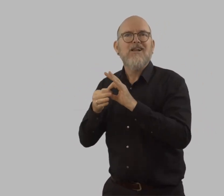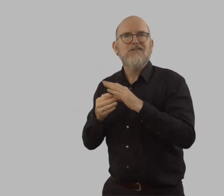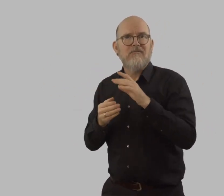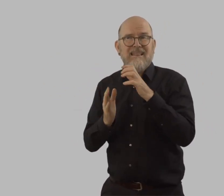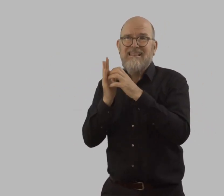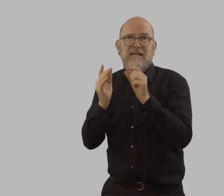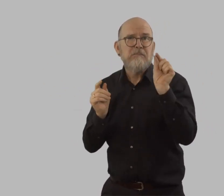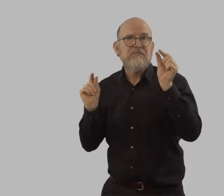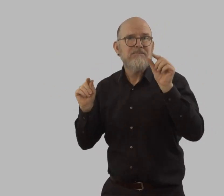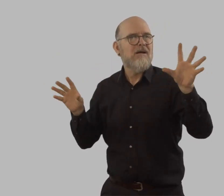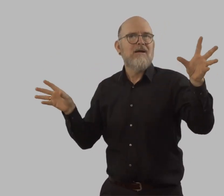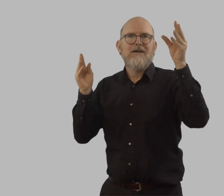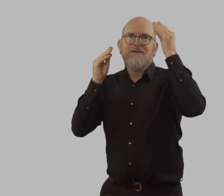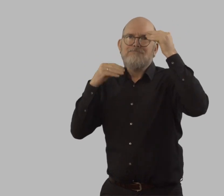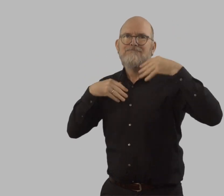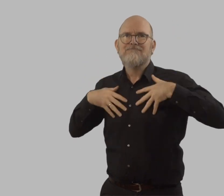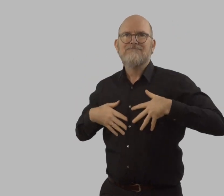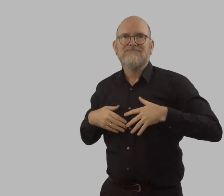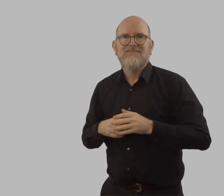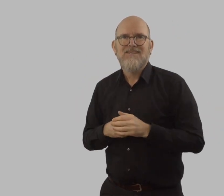ohne viel Text.